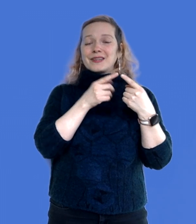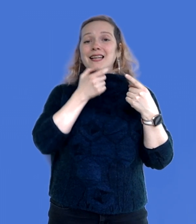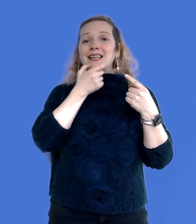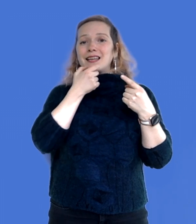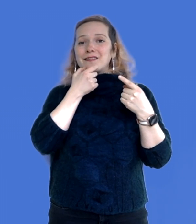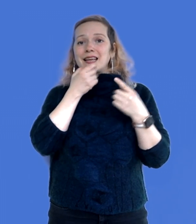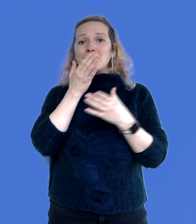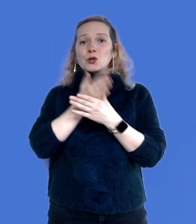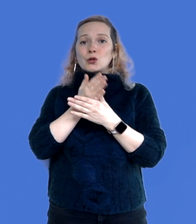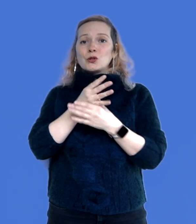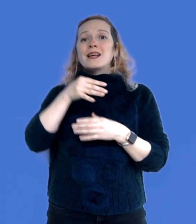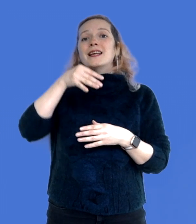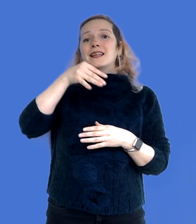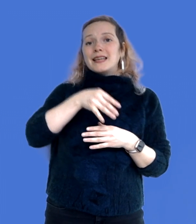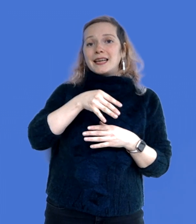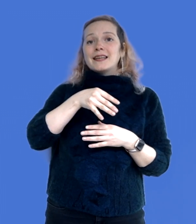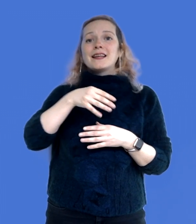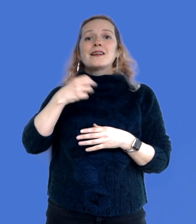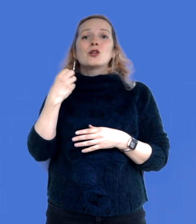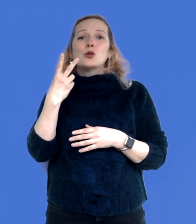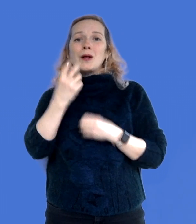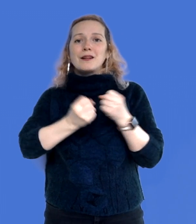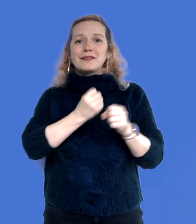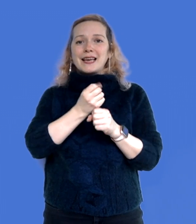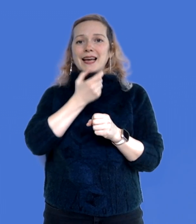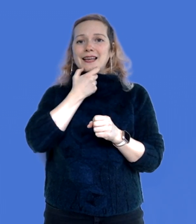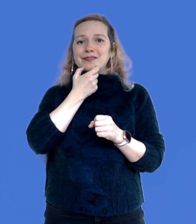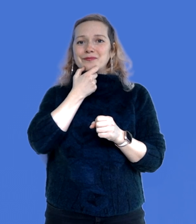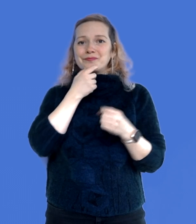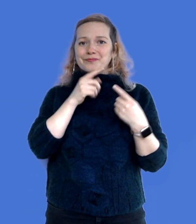Je bent tussen 9 en 12 jaar oud.